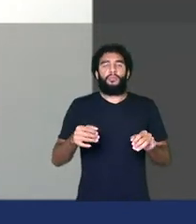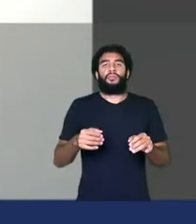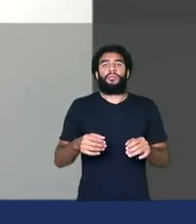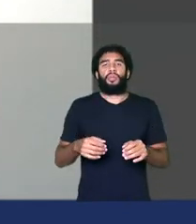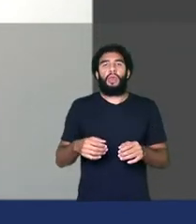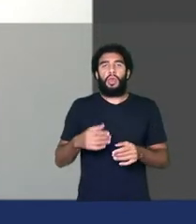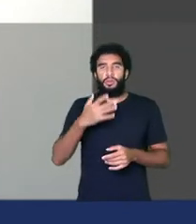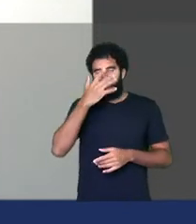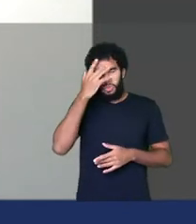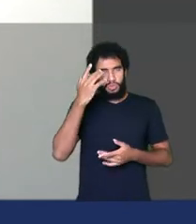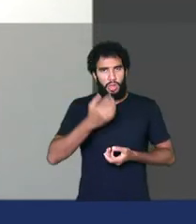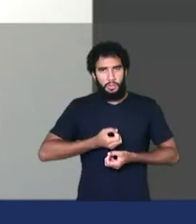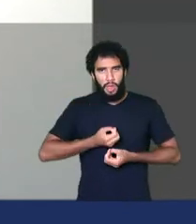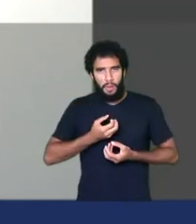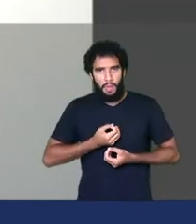PRECISO DIZER QUE ... DO DISCURSO DOS DEFENSORES DA